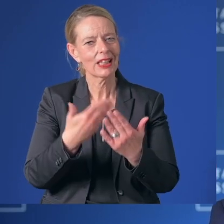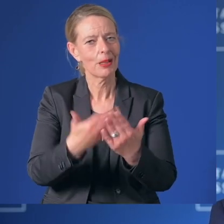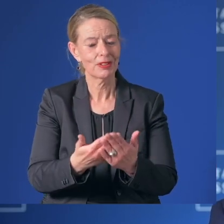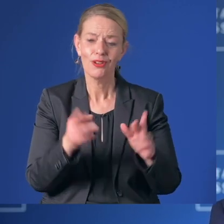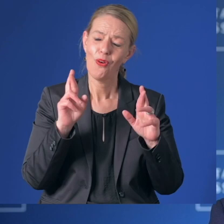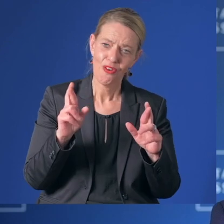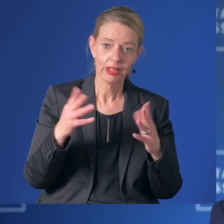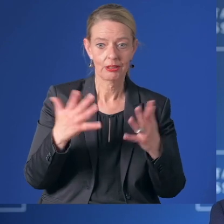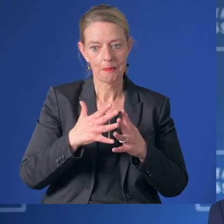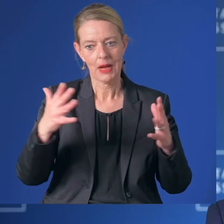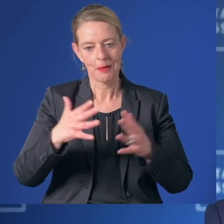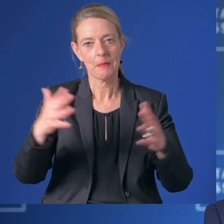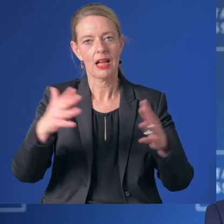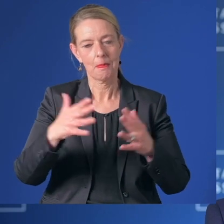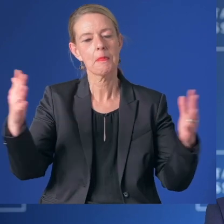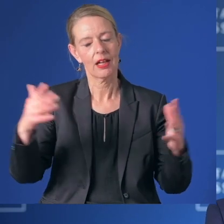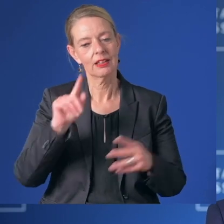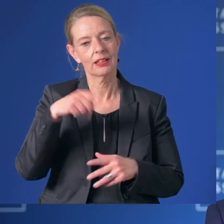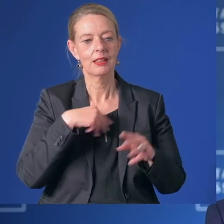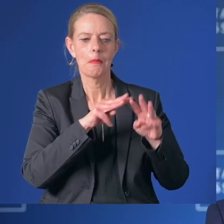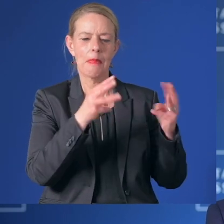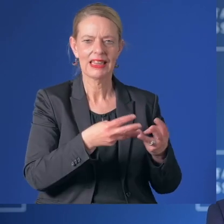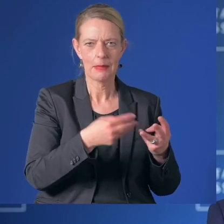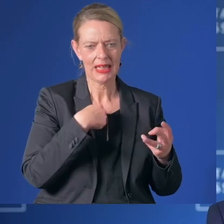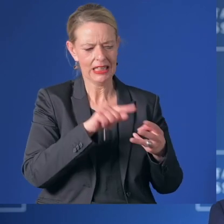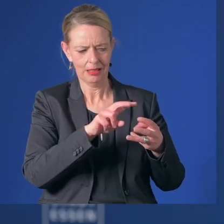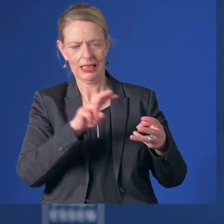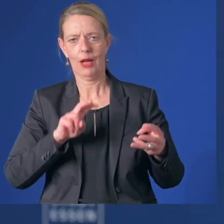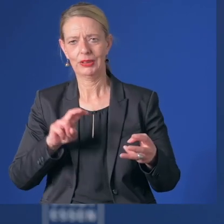in immer größeren Schritten aus der Pandemie kommen. Ab Freitag